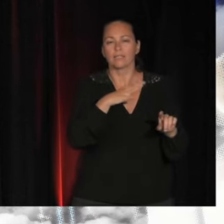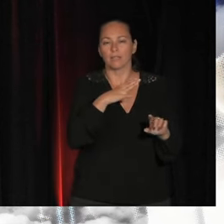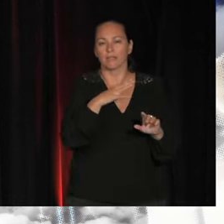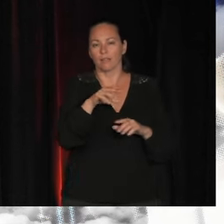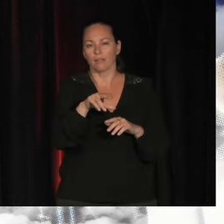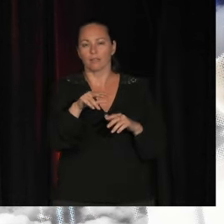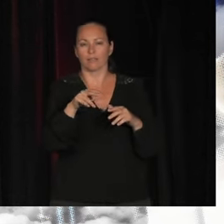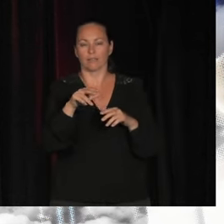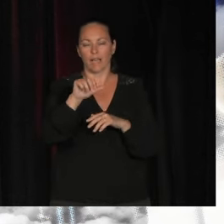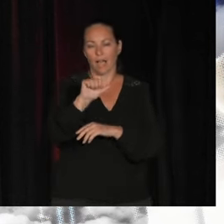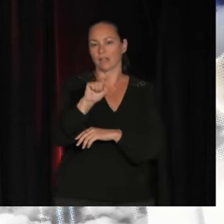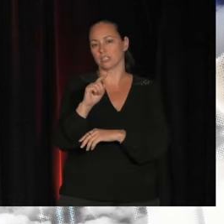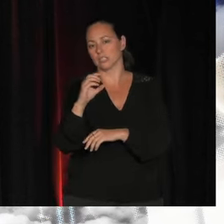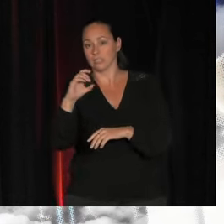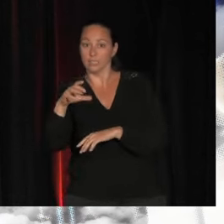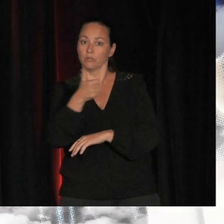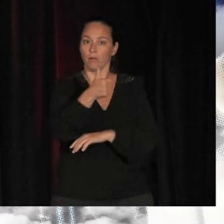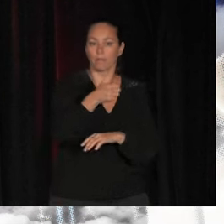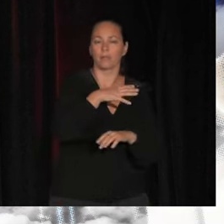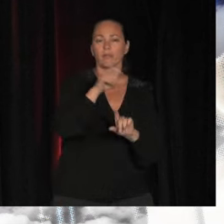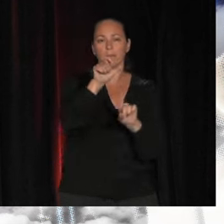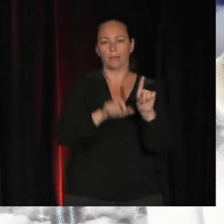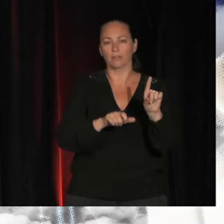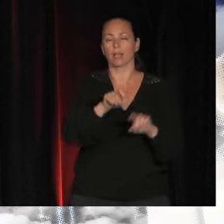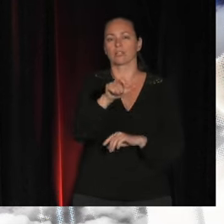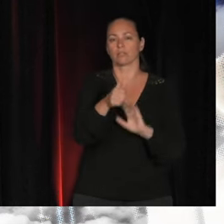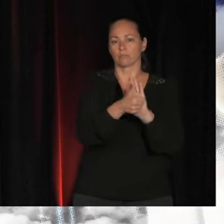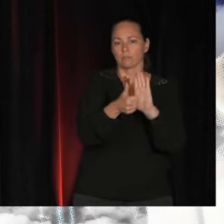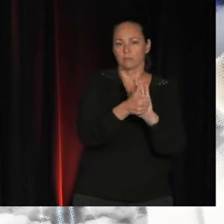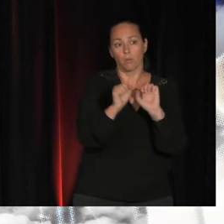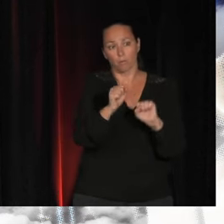évoqué a priori dans la GDC, où tu avais Torbjörn qui est un personnage qui peut mettre une tourelle qui tire tout seul et il y avait